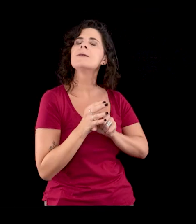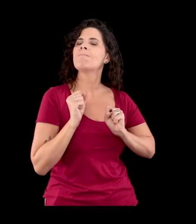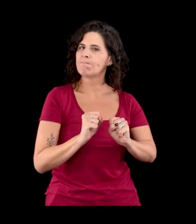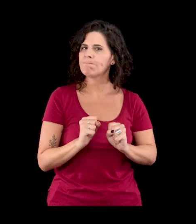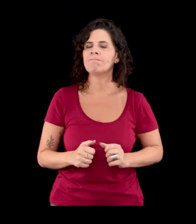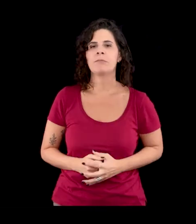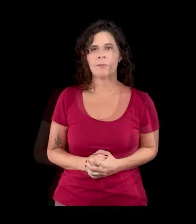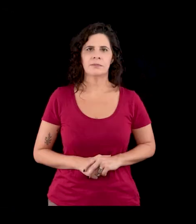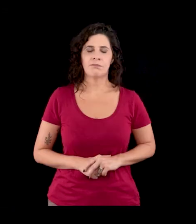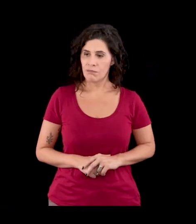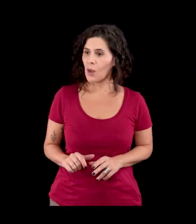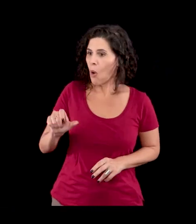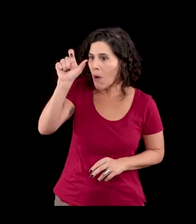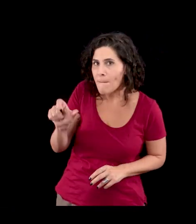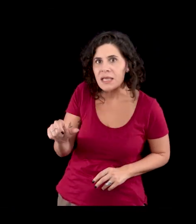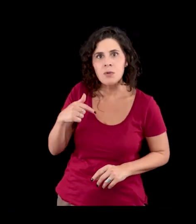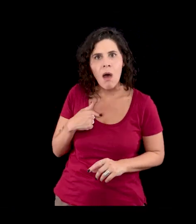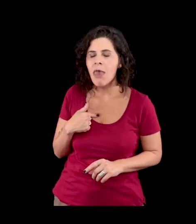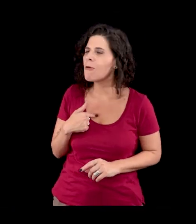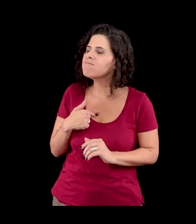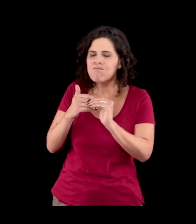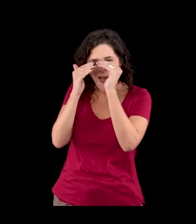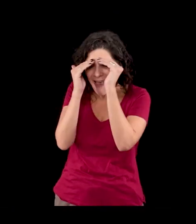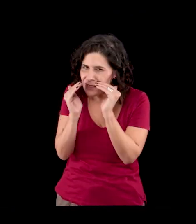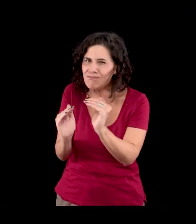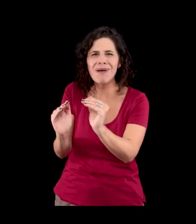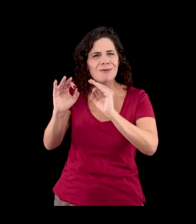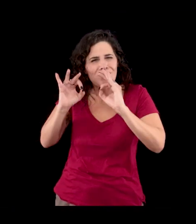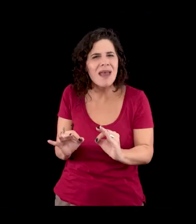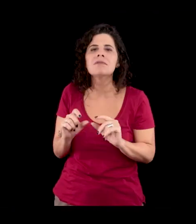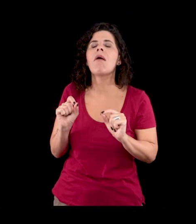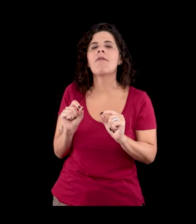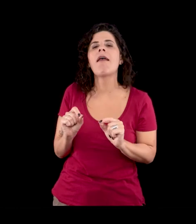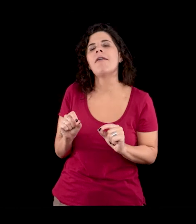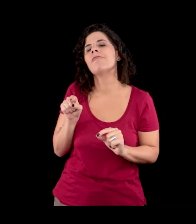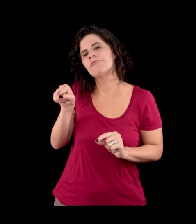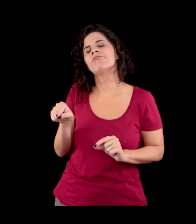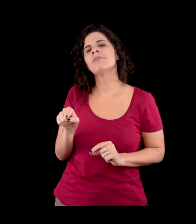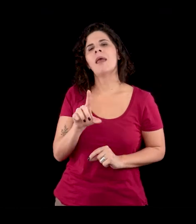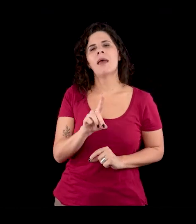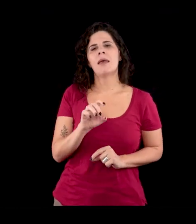Se existe uma pessoa que tive o maior respeito foi a Denise René.